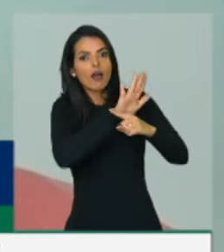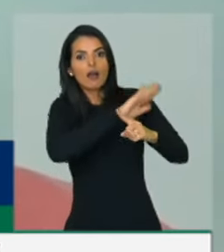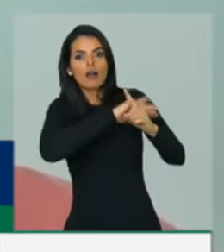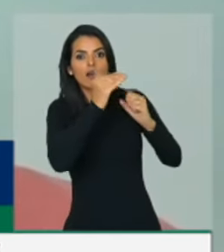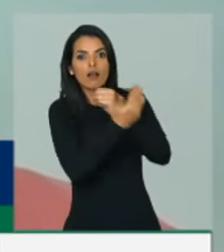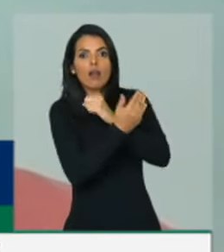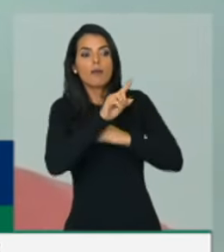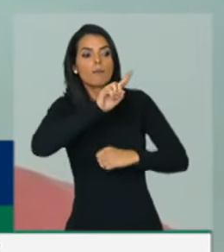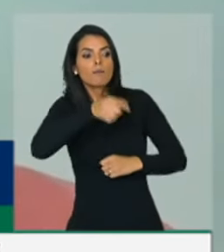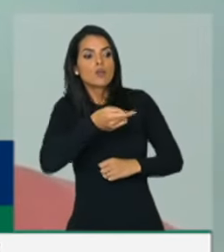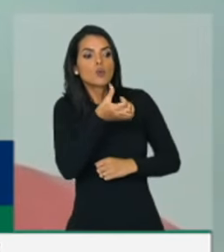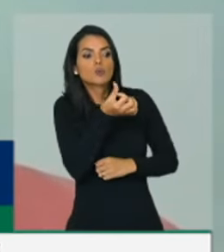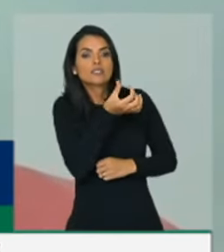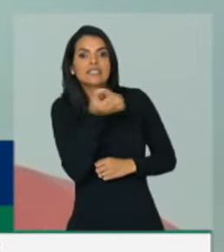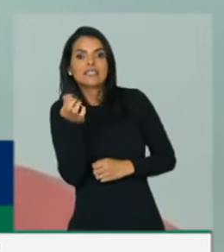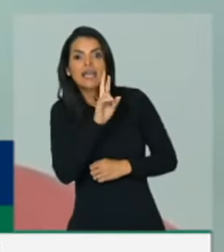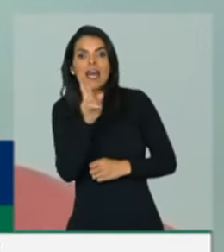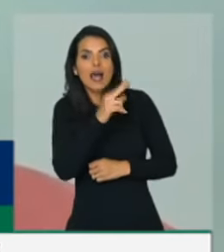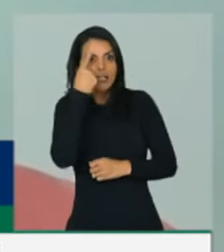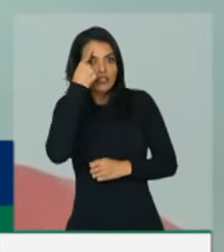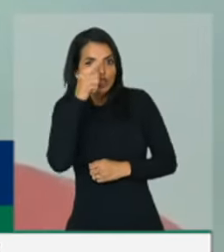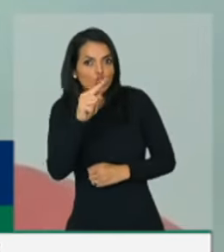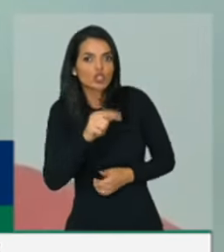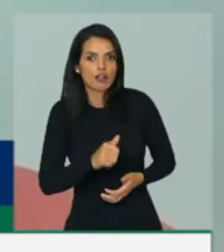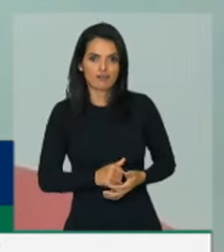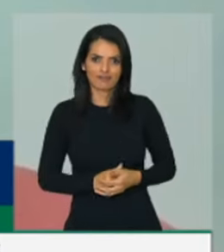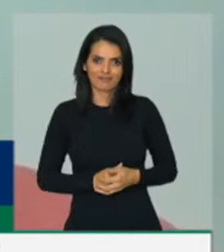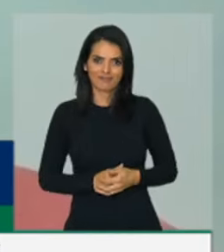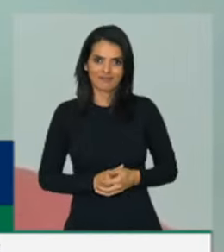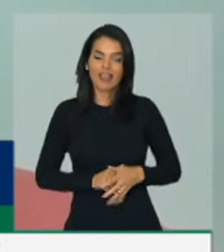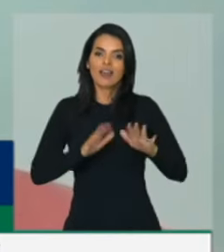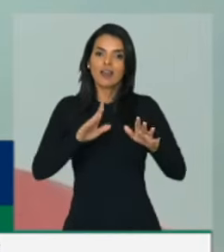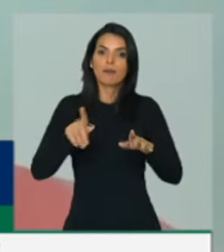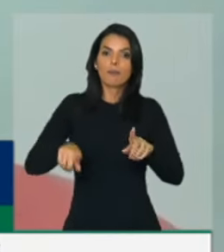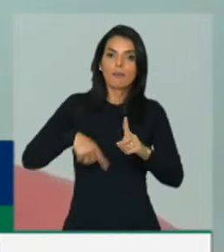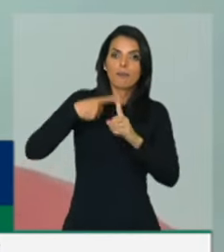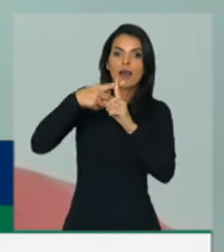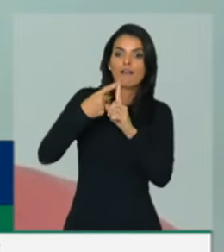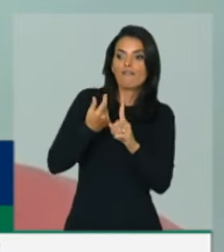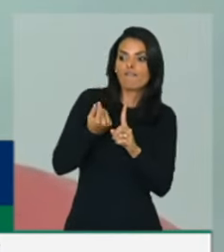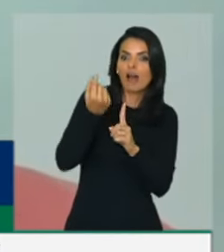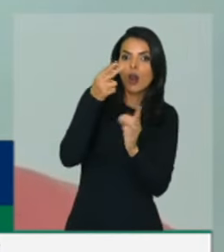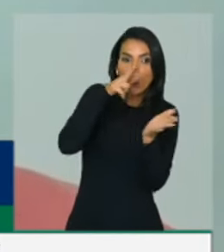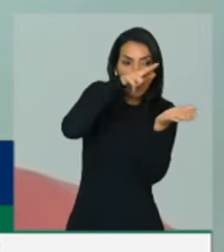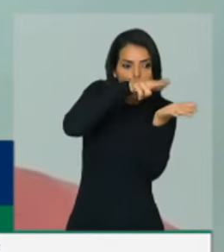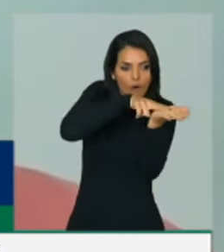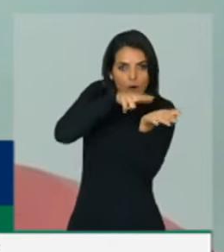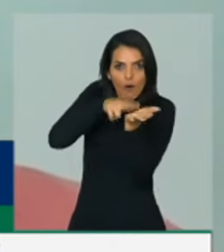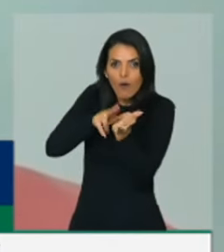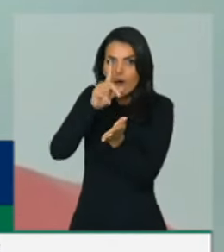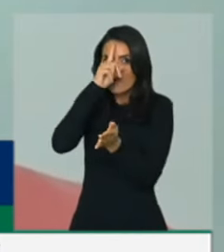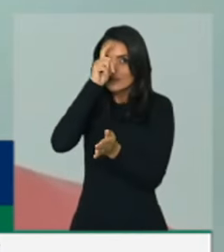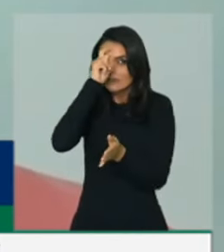VALOR DA INTERNAÇÃO HOSPITALAR NO PACOTE DO MINISTÉRIO DA SAÚDE. ENTÃO NÓS TEMOS QUE TER UMA